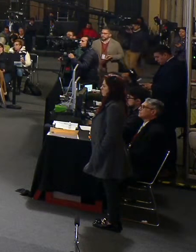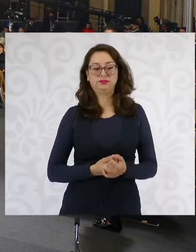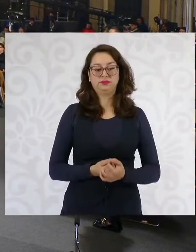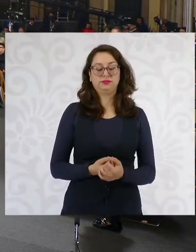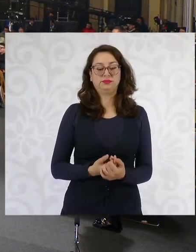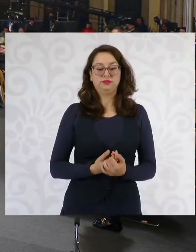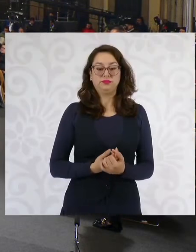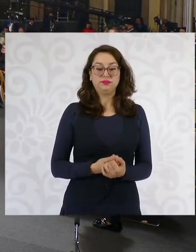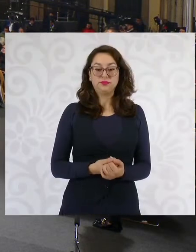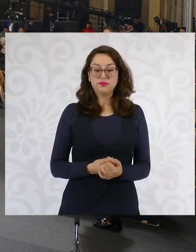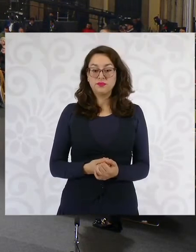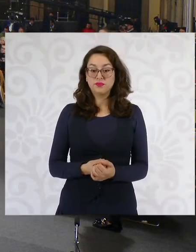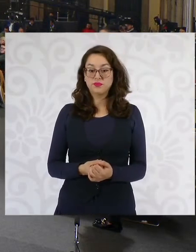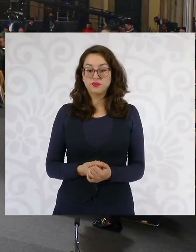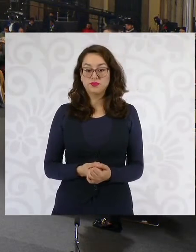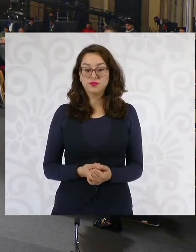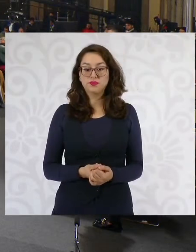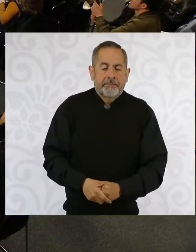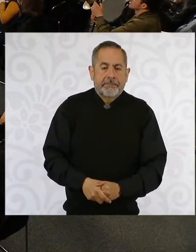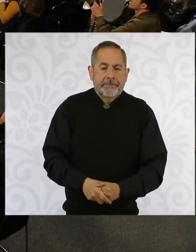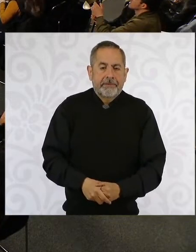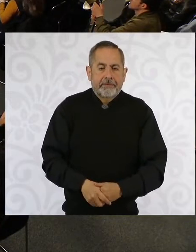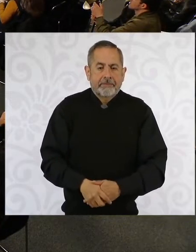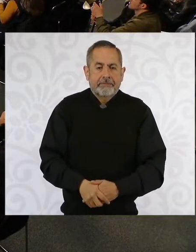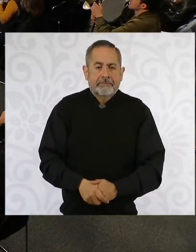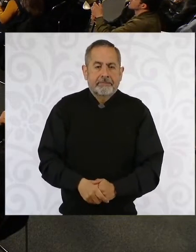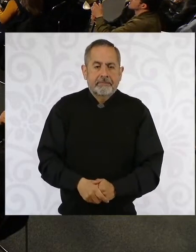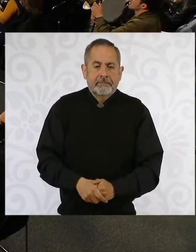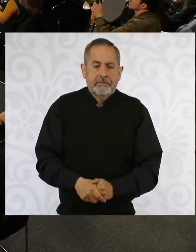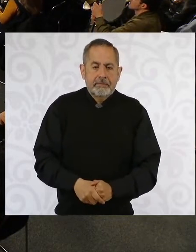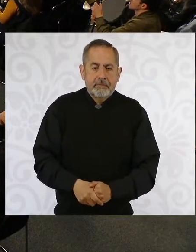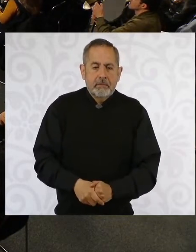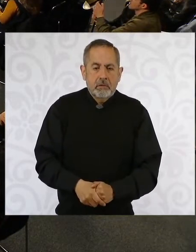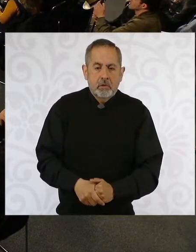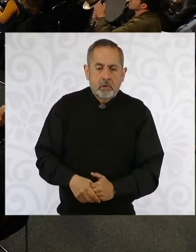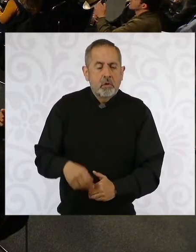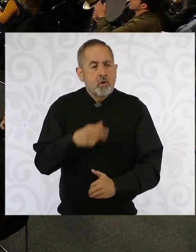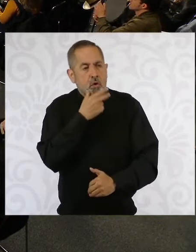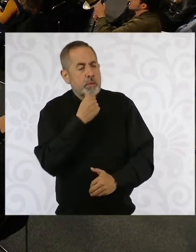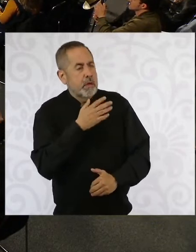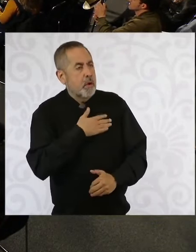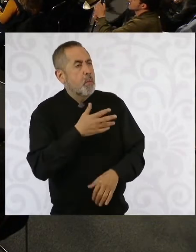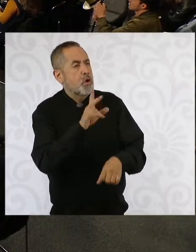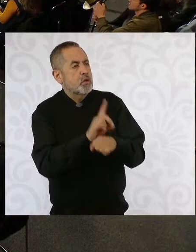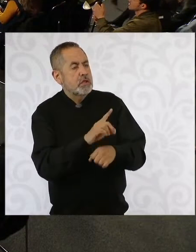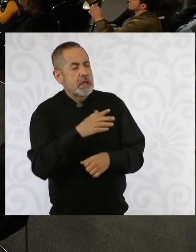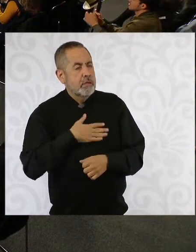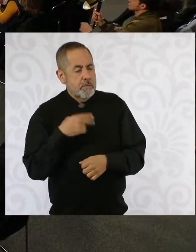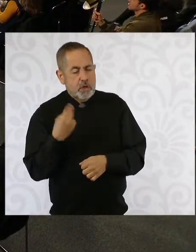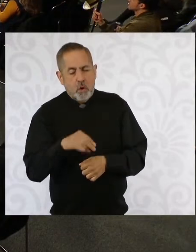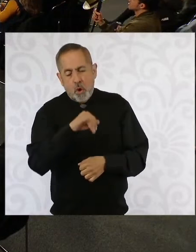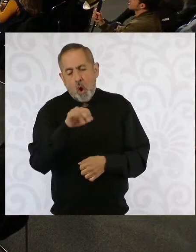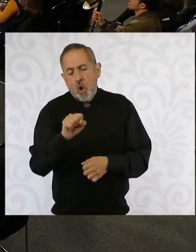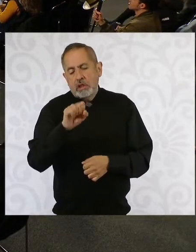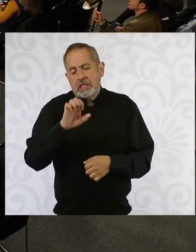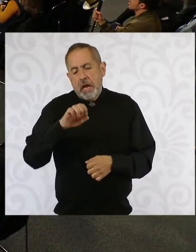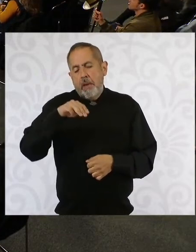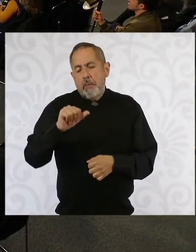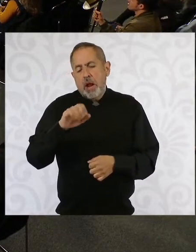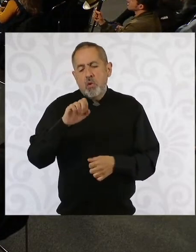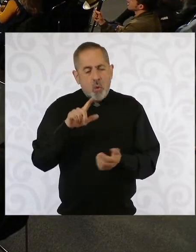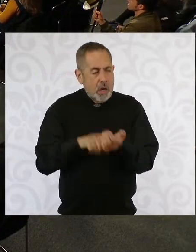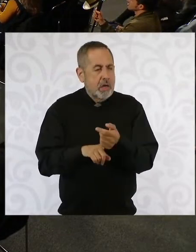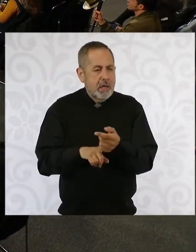adelante Buenos días presidenta José Manuel fuentes de capital 21 el corazón de la capital